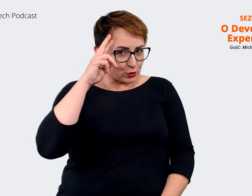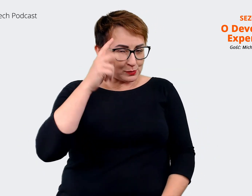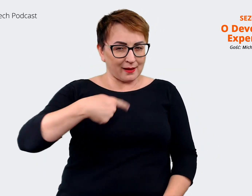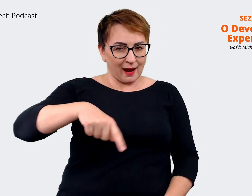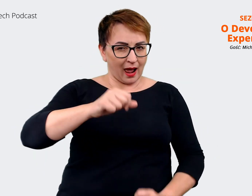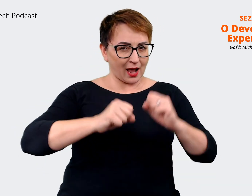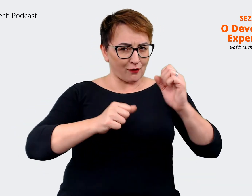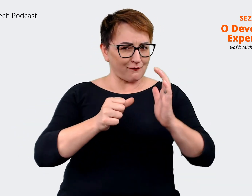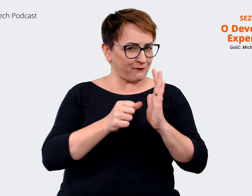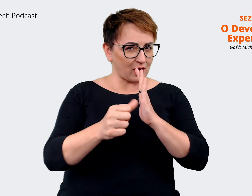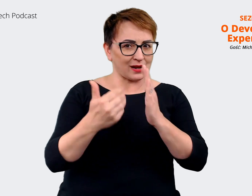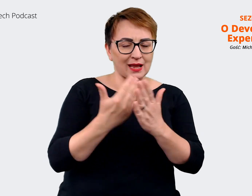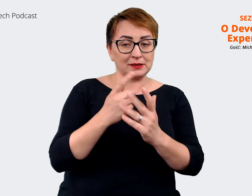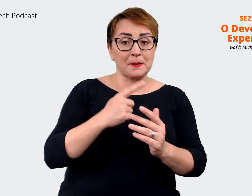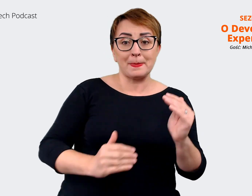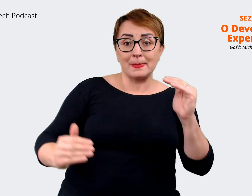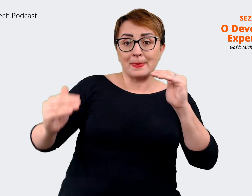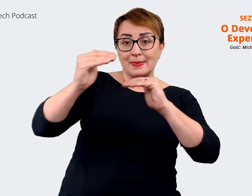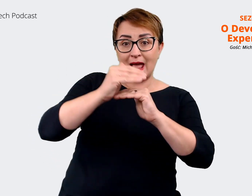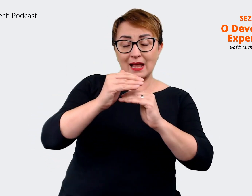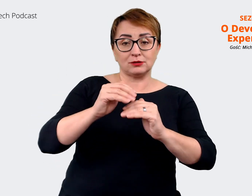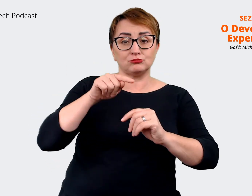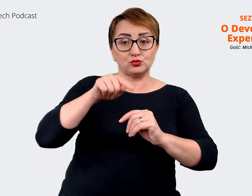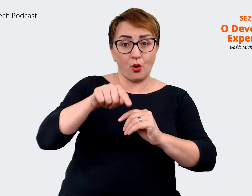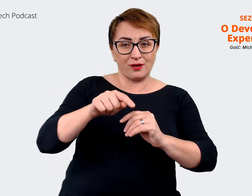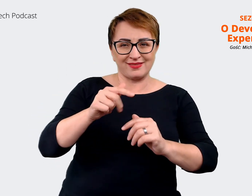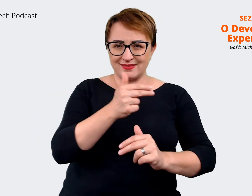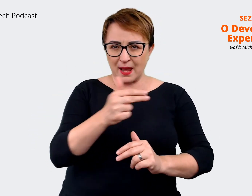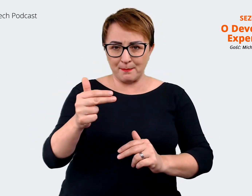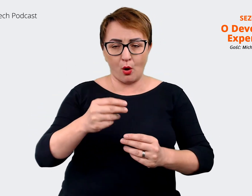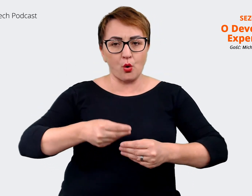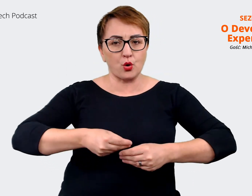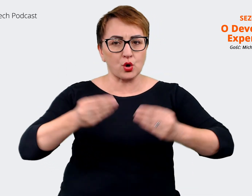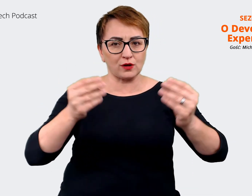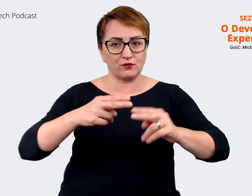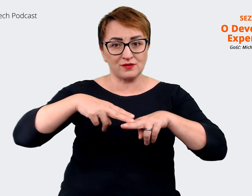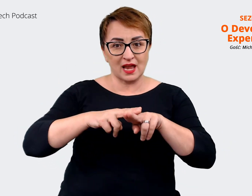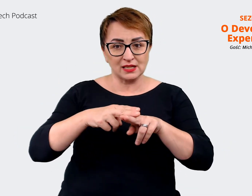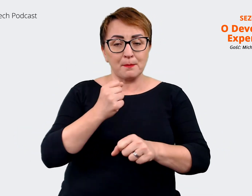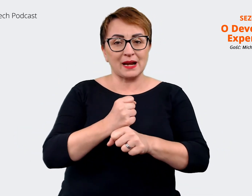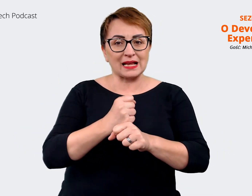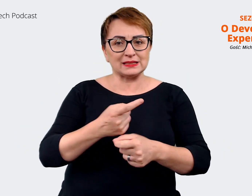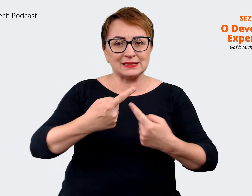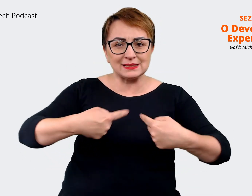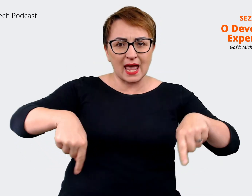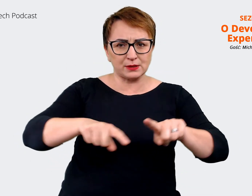to jest to, że nad rozwojem tego narzędzia pracuje jeden konkretny, dedykowany zespół, który ma na